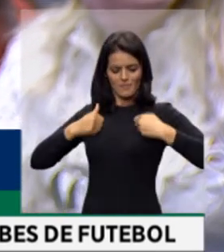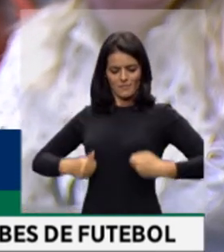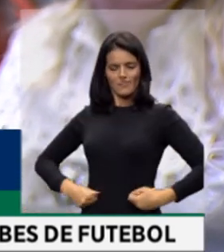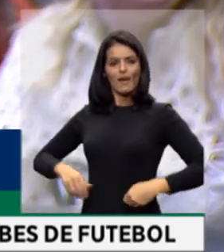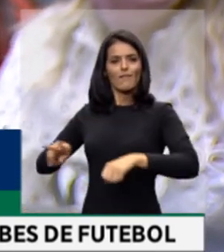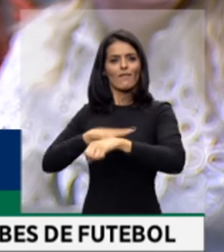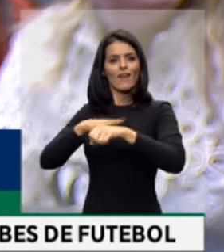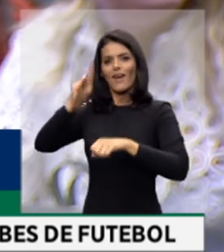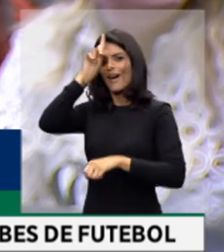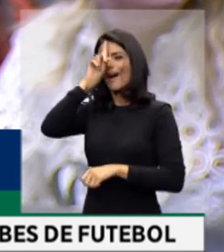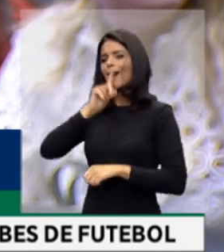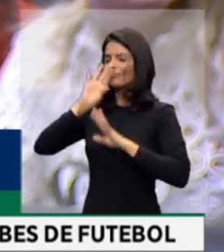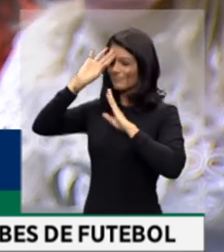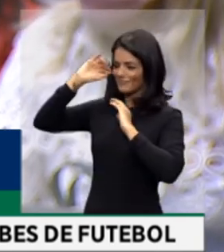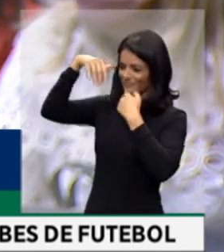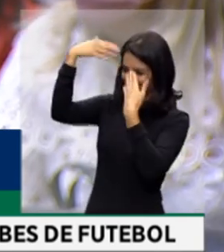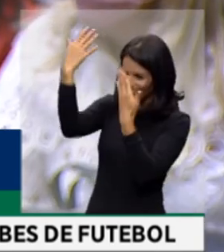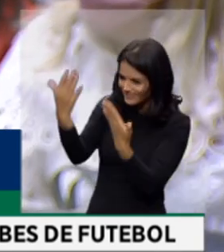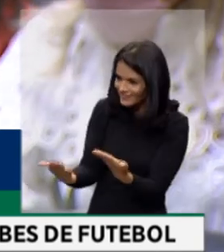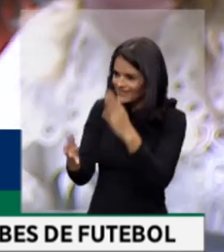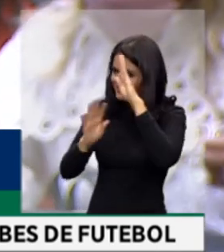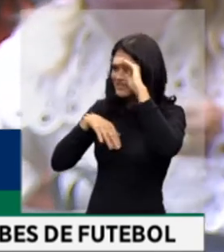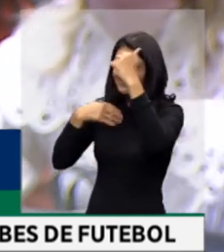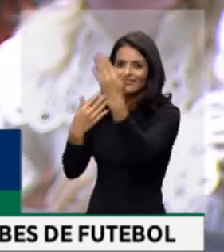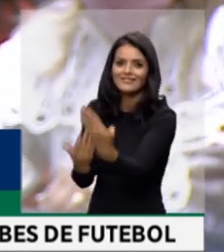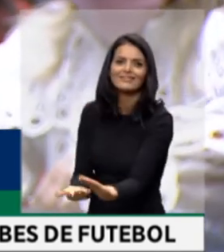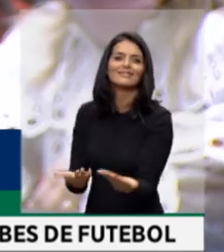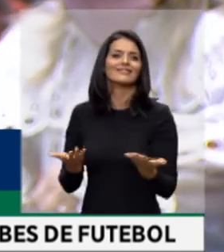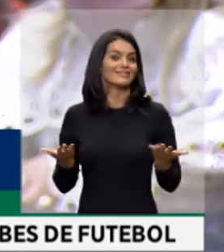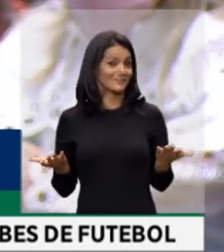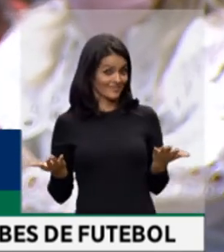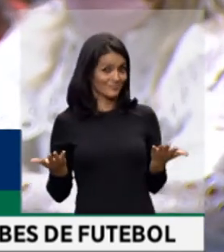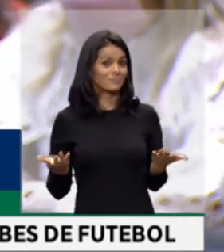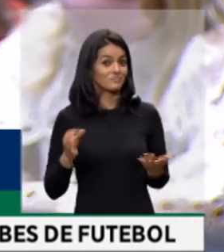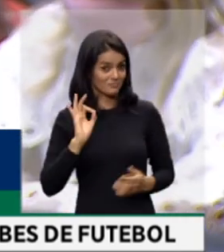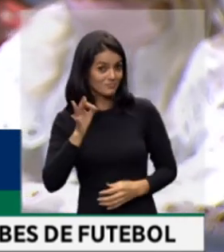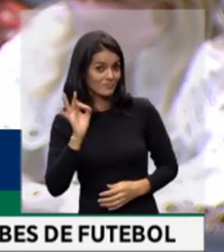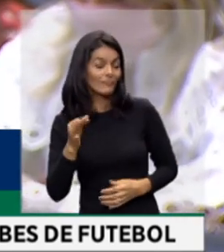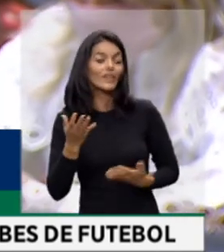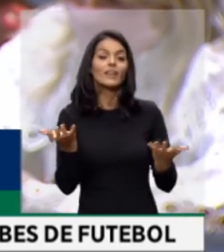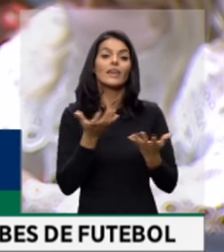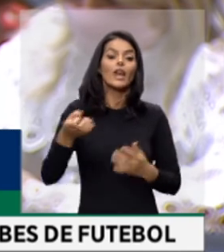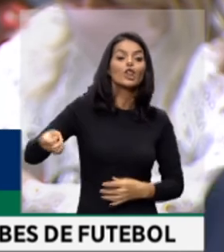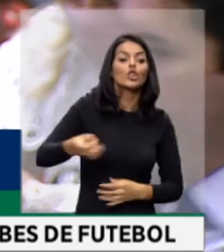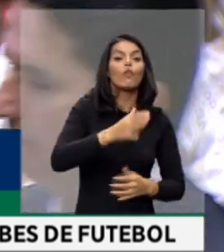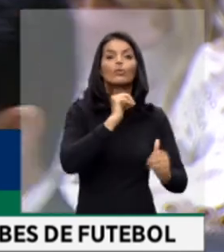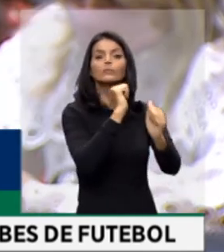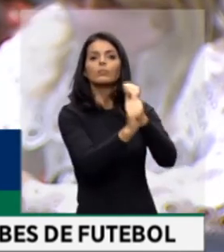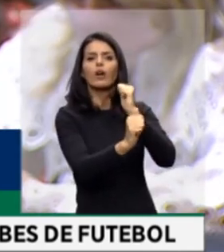HOMENAGEADA POR TODAS AS FAMÍLIAS BRASILEIRAS. DIANTE DISSO, A GENTE QUER A RENOVAÇÃO DO ESPORTE, SE A GENTE QUER O FORTALECIMENTO DO ESPORTE A GENTE TEM QUE